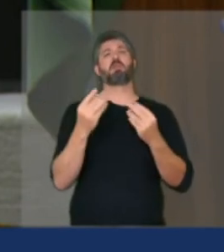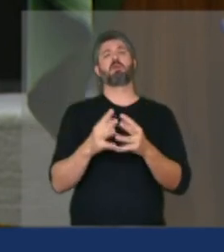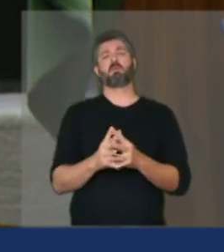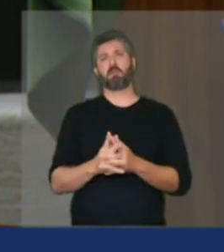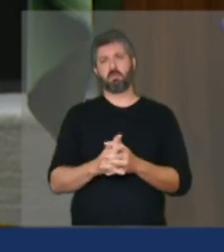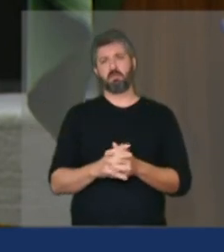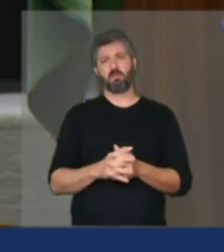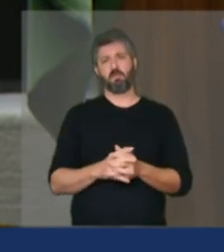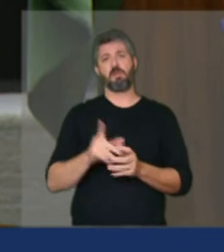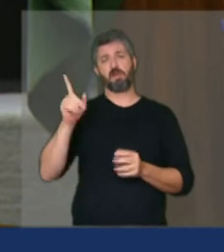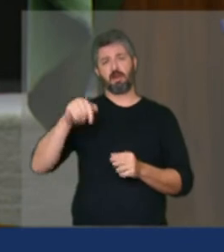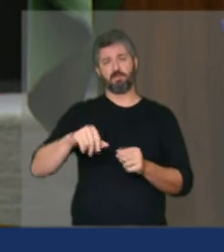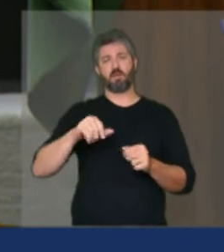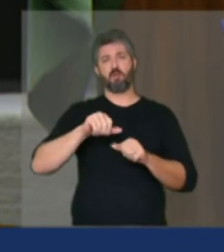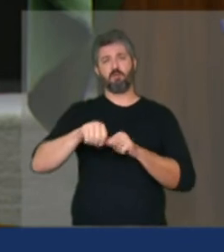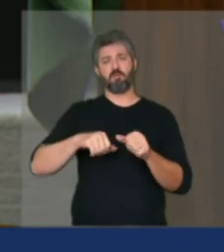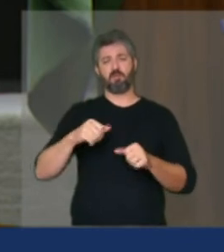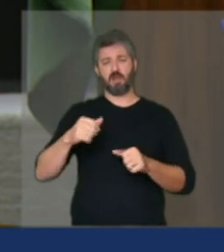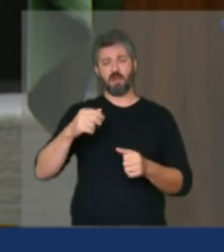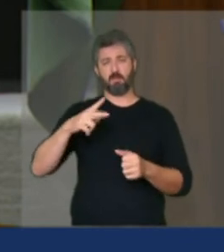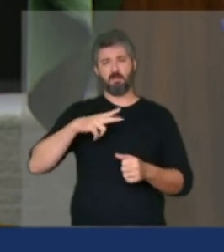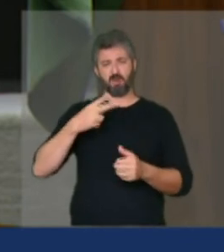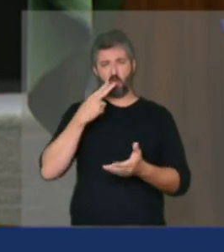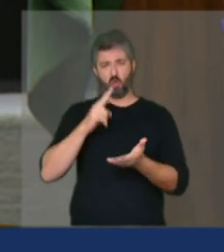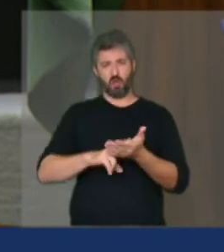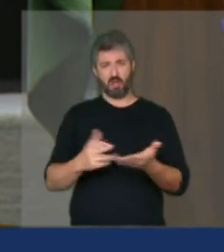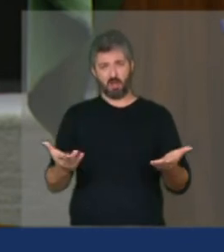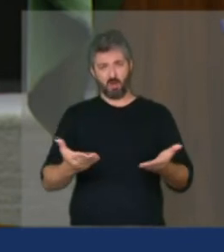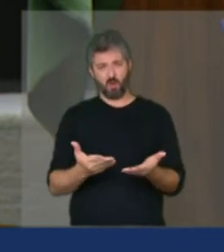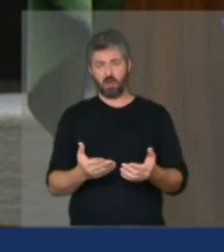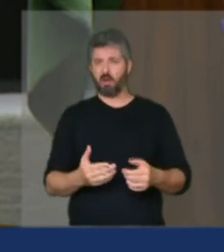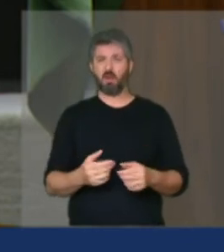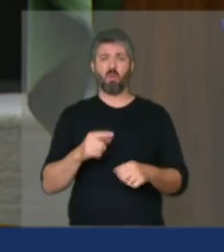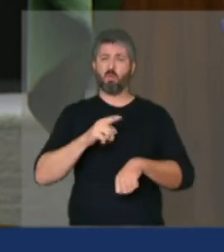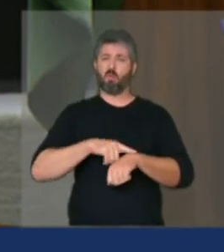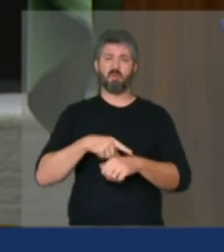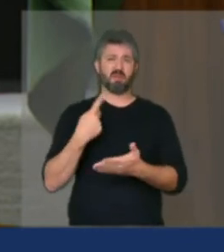CORREIOS NESSE MOMENTO? PORTANTO É UM MOMENTO INOPORTUNO. ENTÃO EU QUERIA MAIS UMA VEZ AQUI TRAZER A